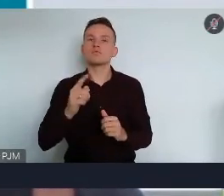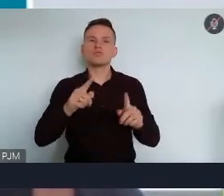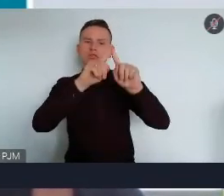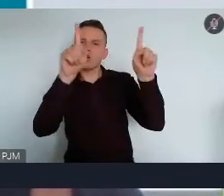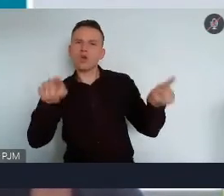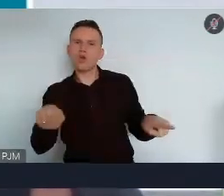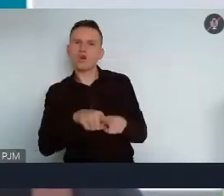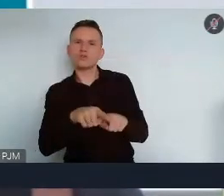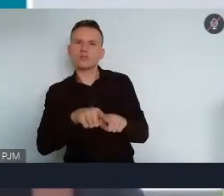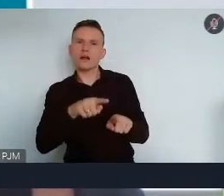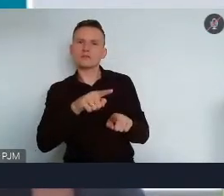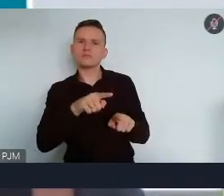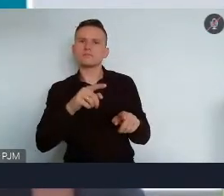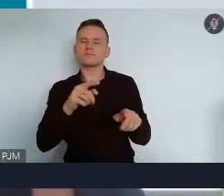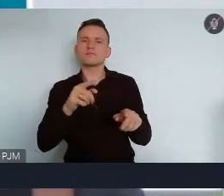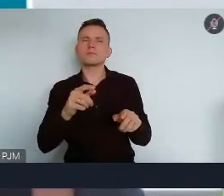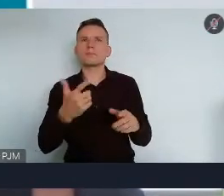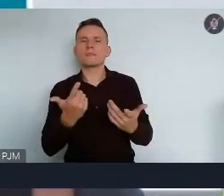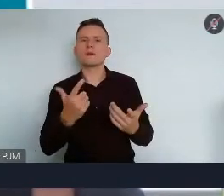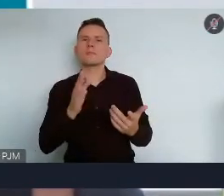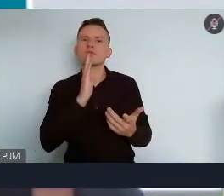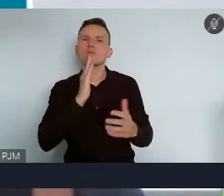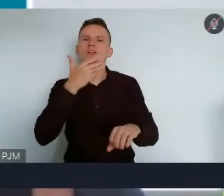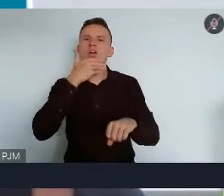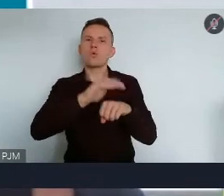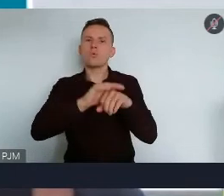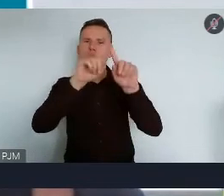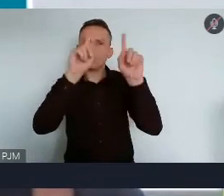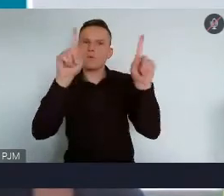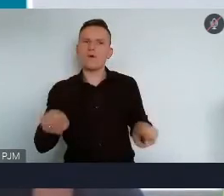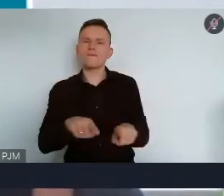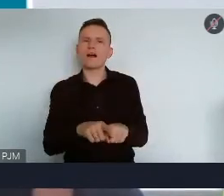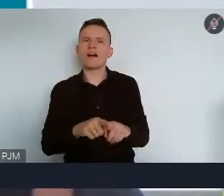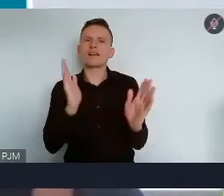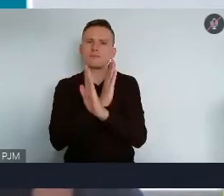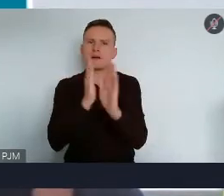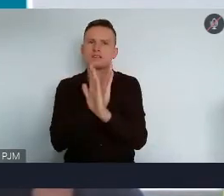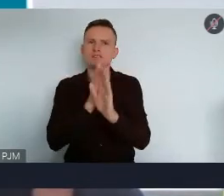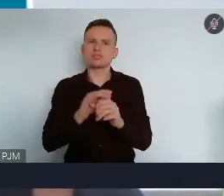który będzie szytym na miarę planem dla każdego miasta,